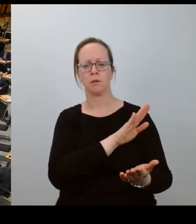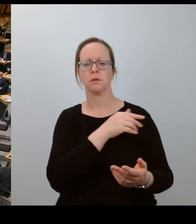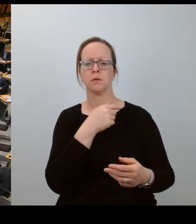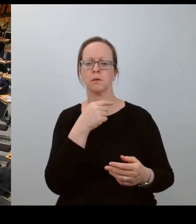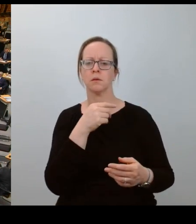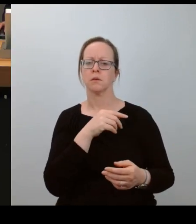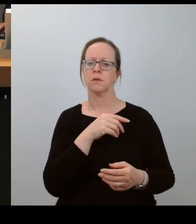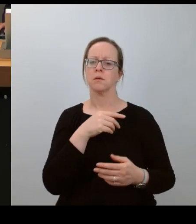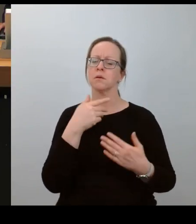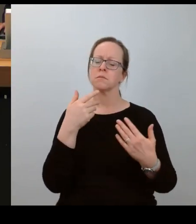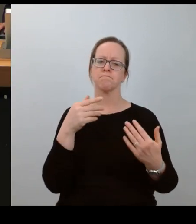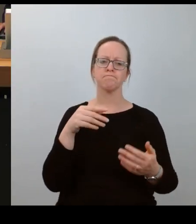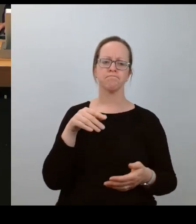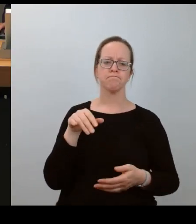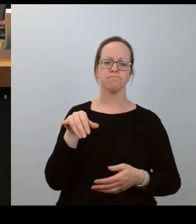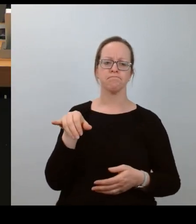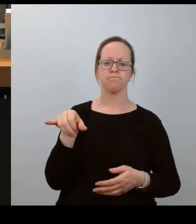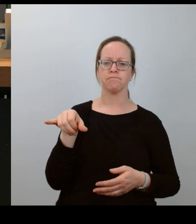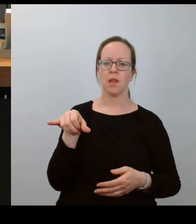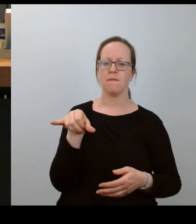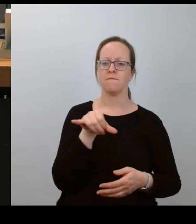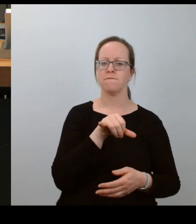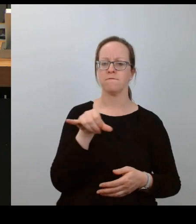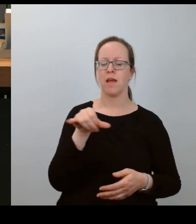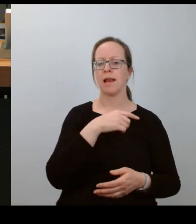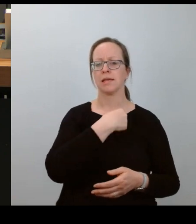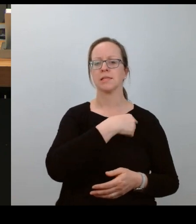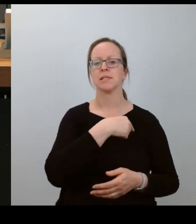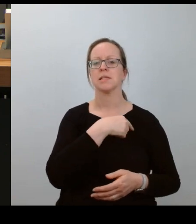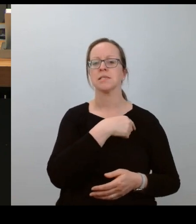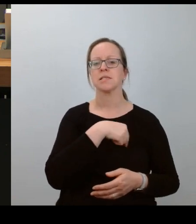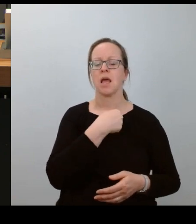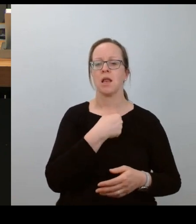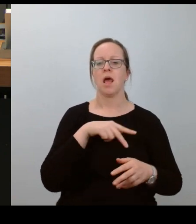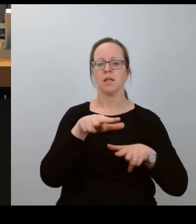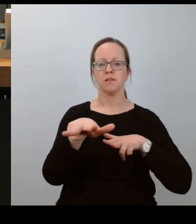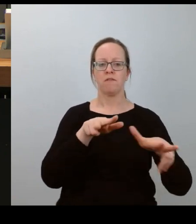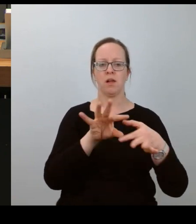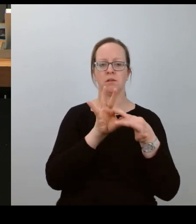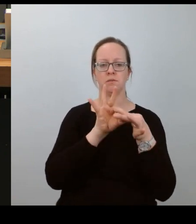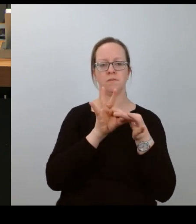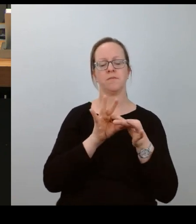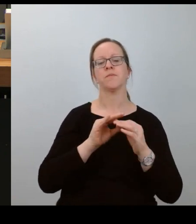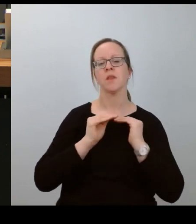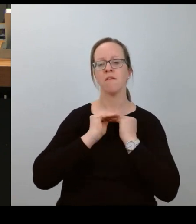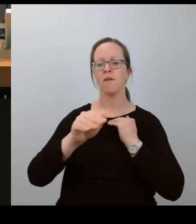(Rednerwechsel) Wären Sie unserem Weg der Übertragung der landeseigenen Kleingärtnern ein Stiftungsvermögen gefolgt,